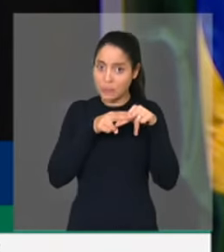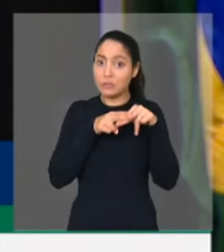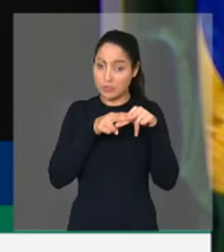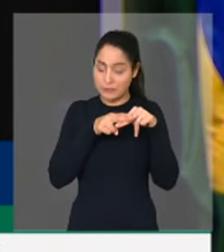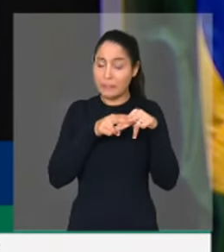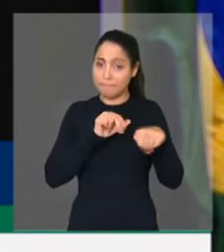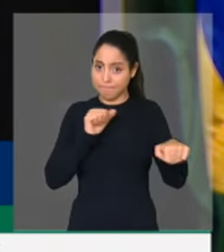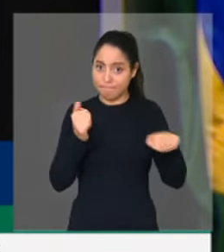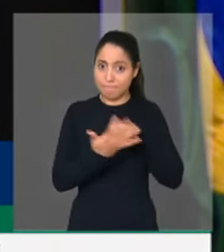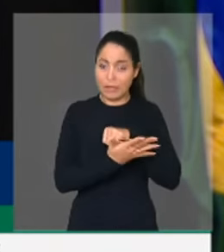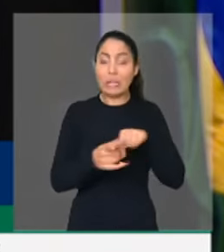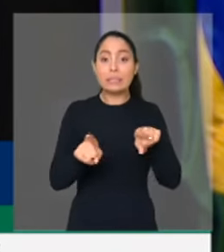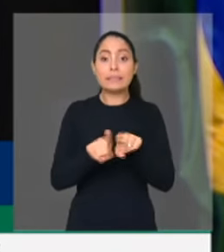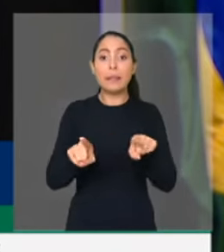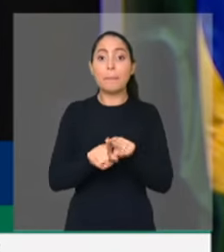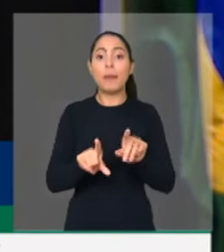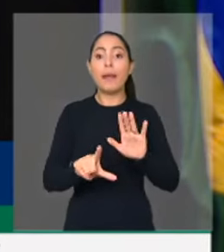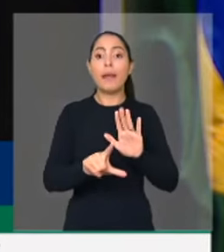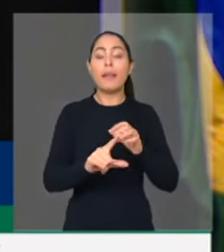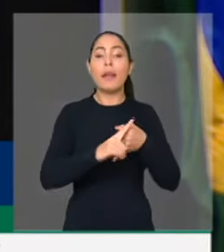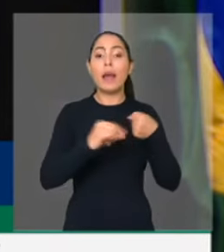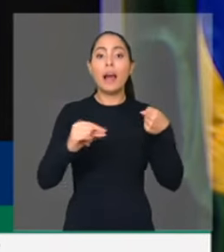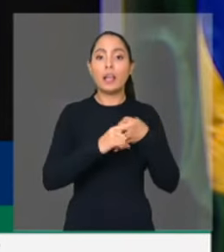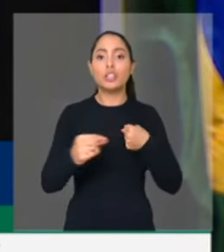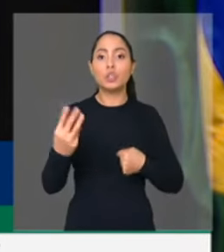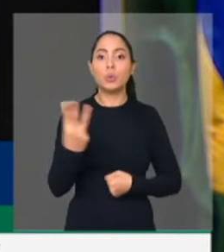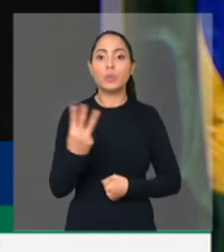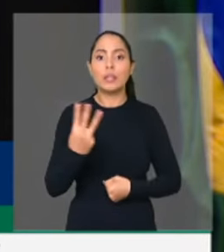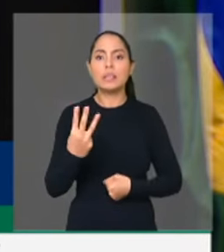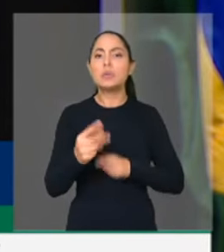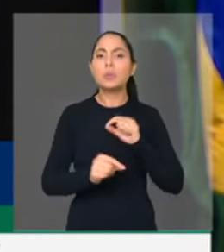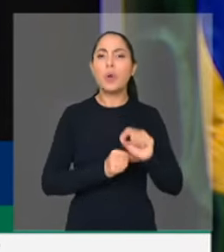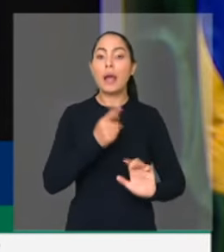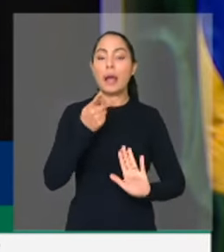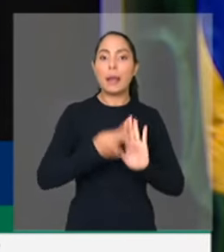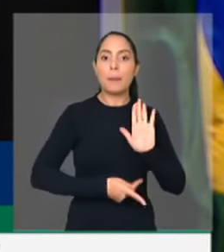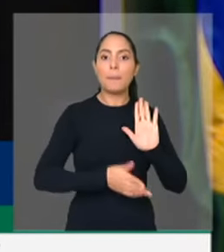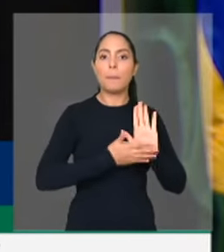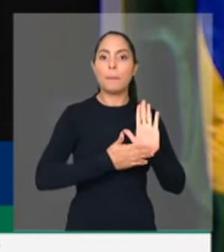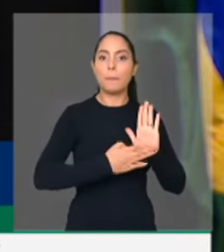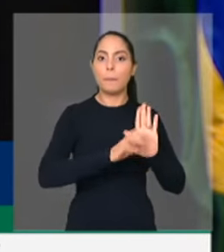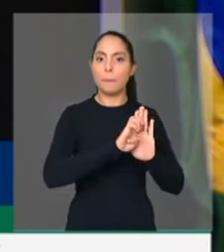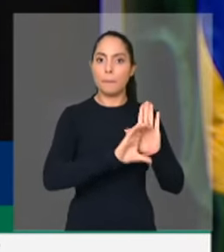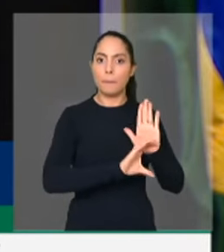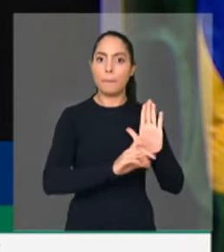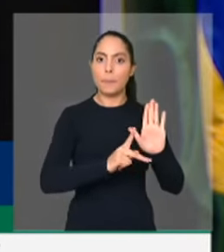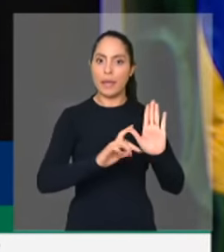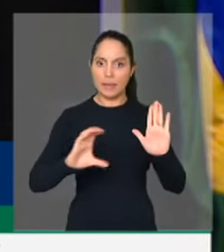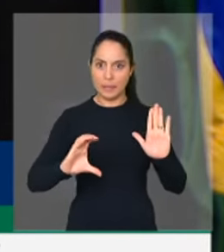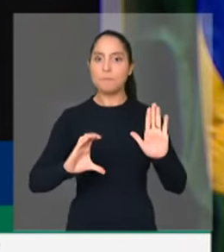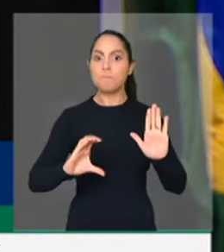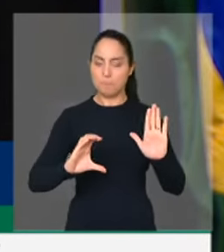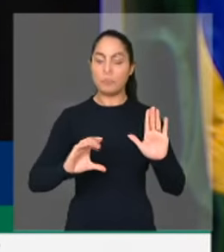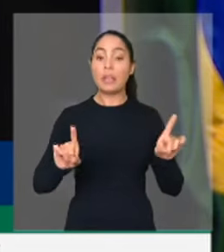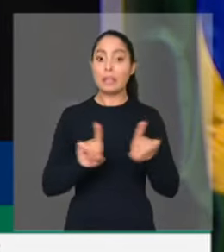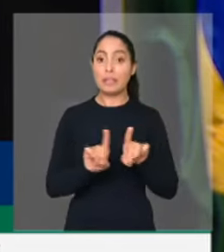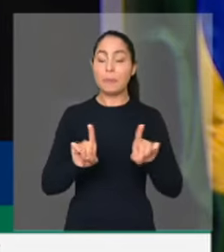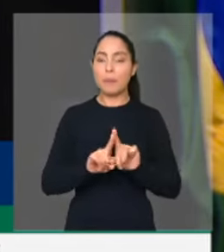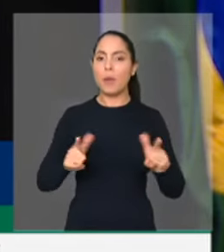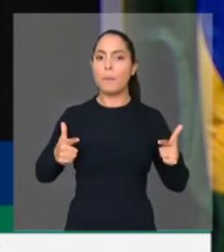PEC N° 106, DE 7 DE MAIO DE 2020. ORÇAMENTO DE GUERRA, O QUAL DURANTE A VIGÊNCIA DA CALAMIDADE PÚBLICA